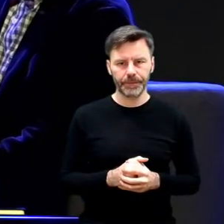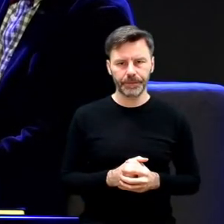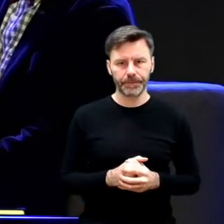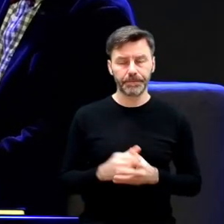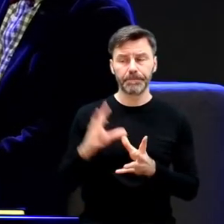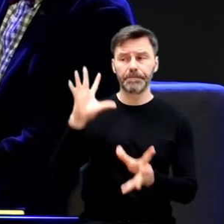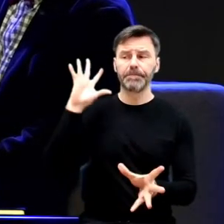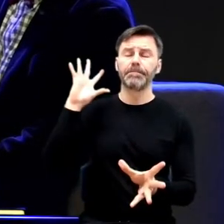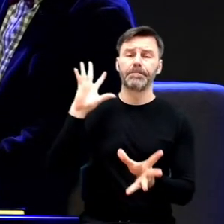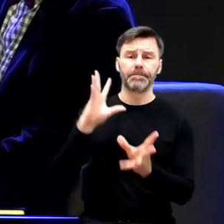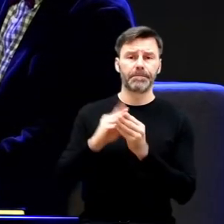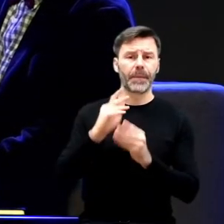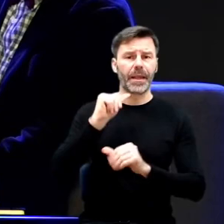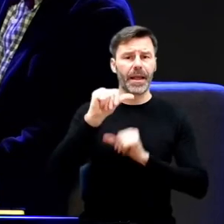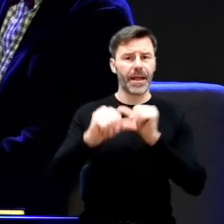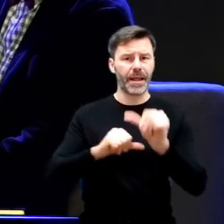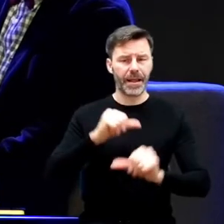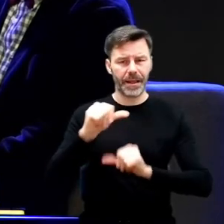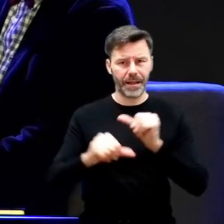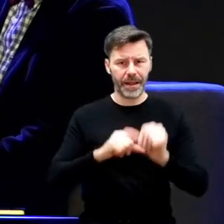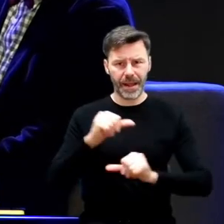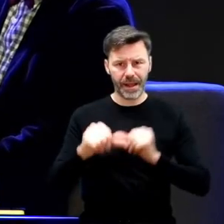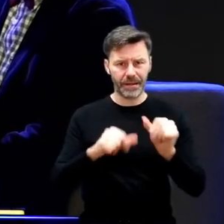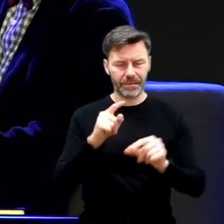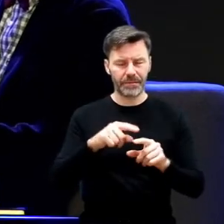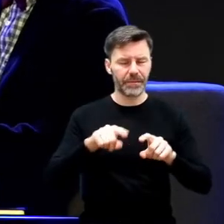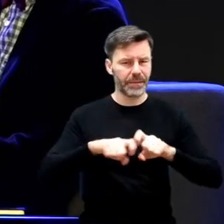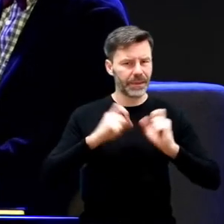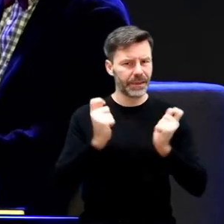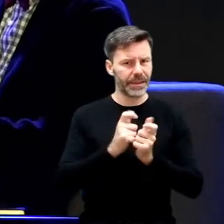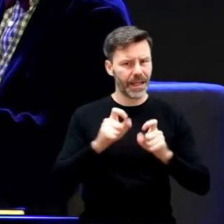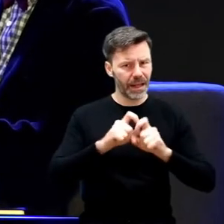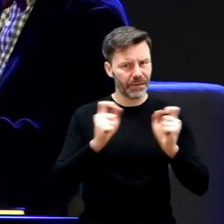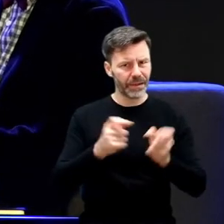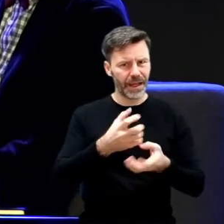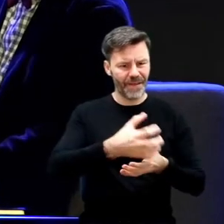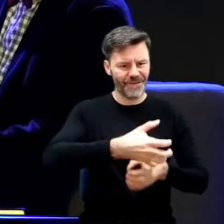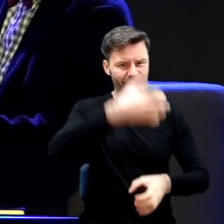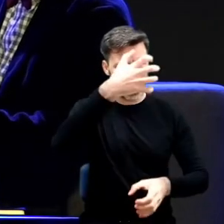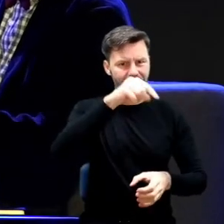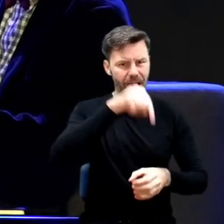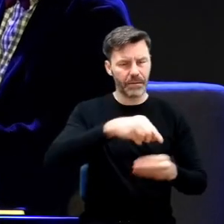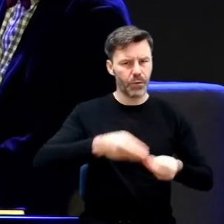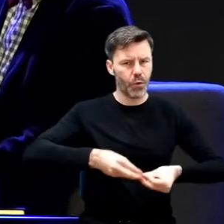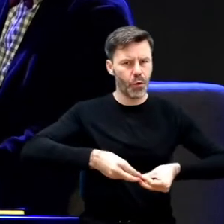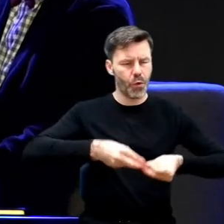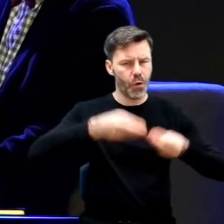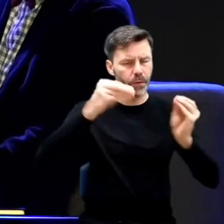ten filar, który rozwijaliśmy, staraliśmy się rozwijać, samorządy starały się rozwijać, ale też państwo w ramach swojej polityki